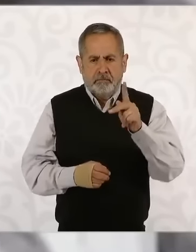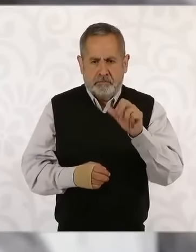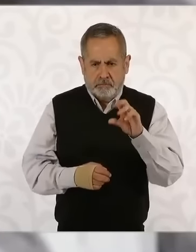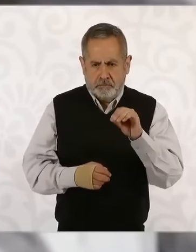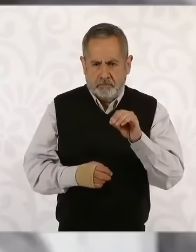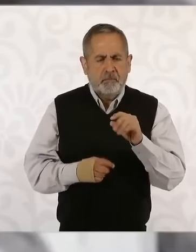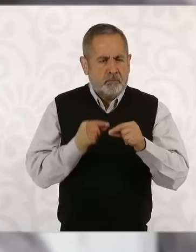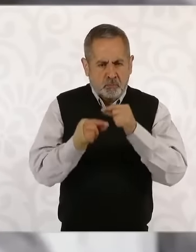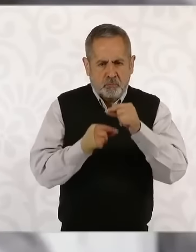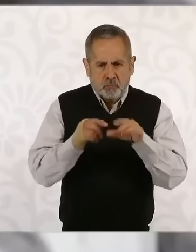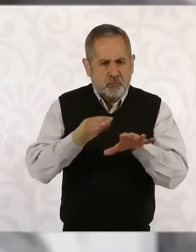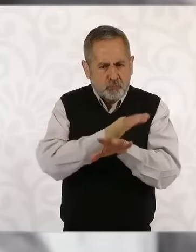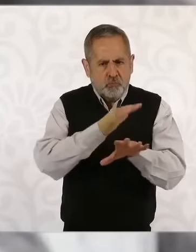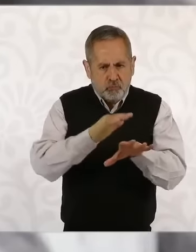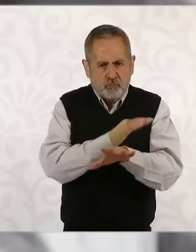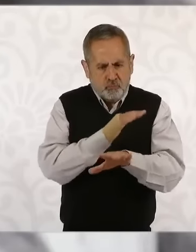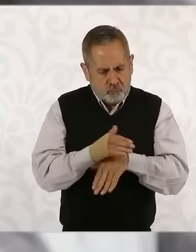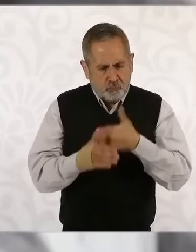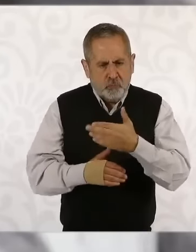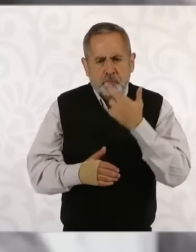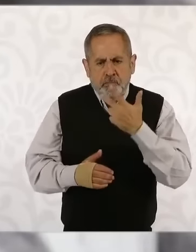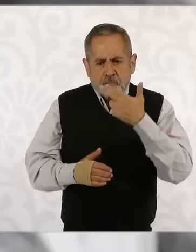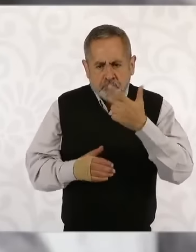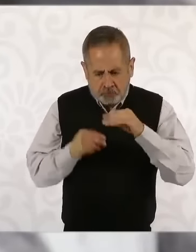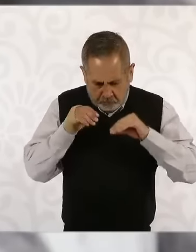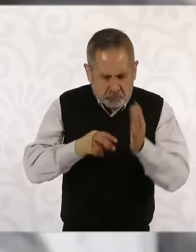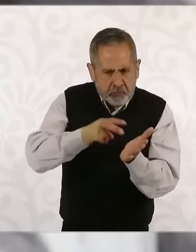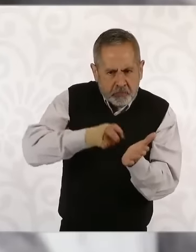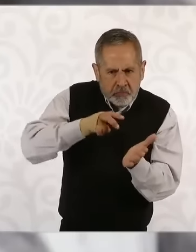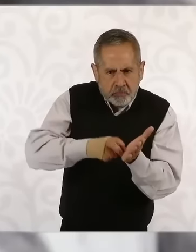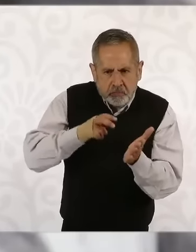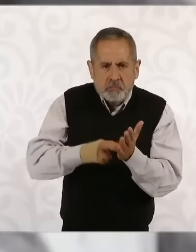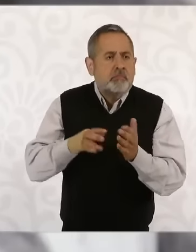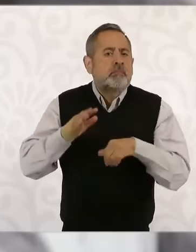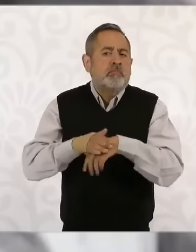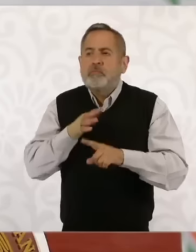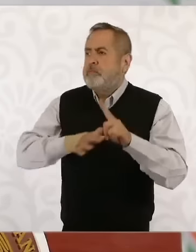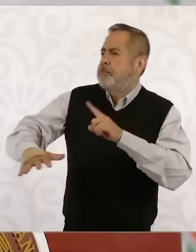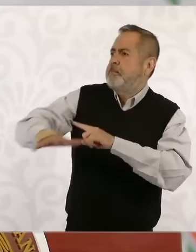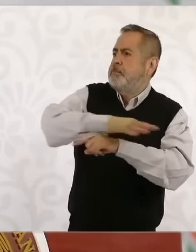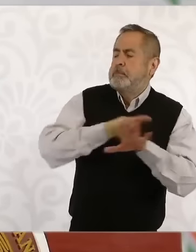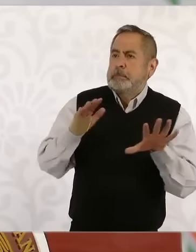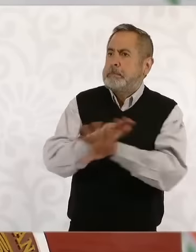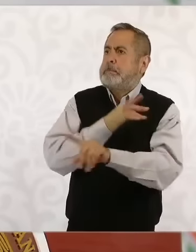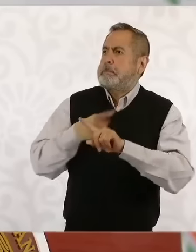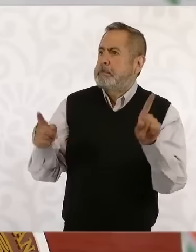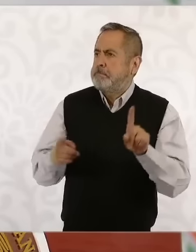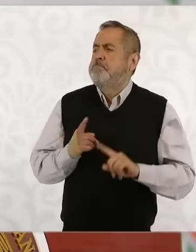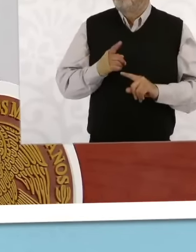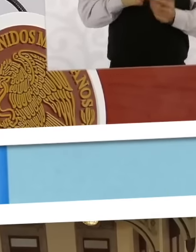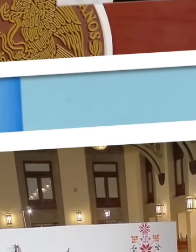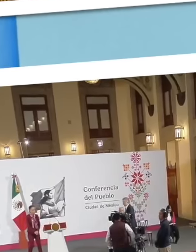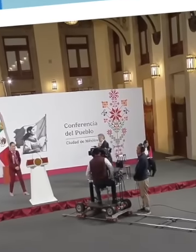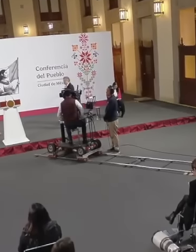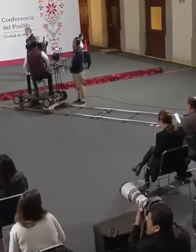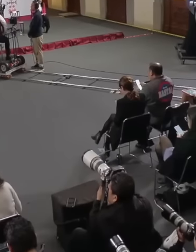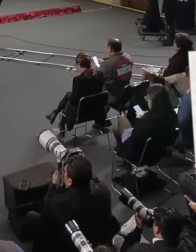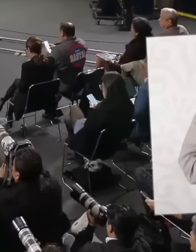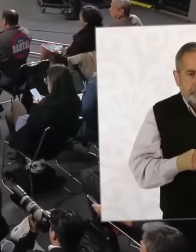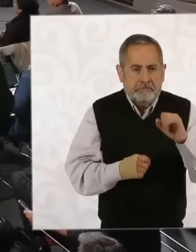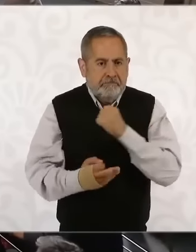el exministro de la Corte, Arturo Saldívar, dio a conocer los pormenores esta nueva reforma.